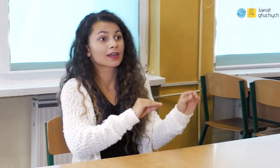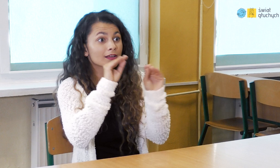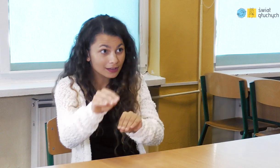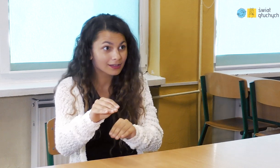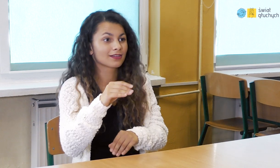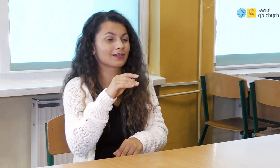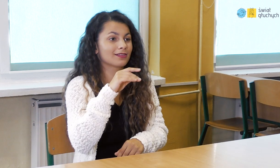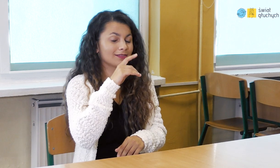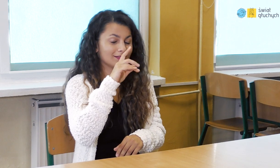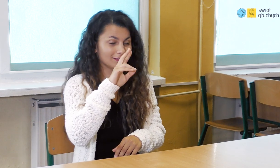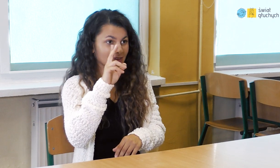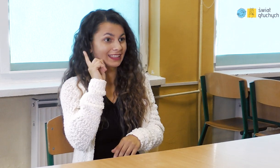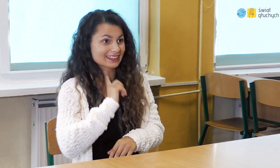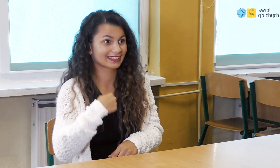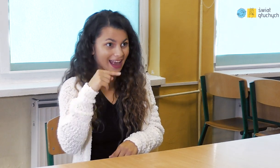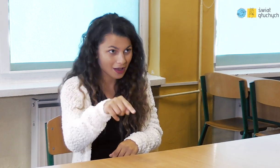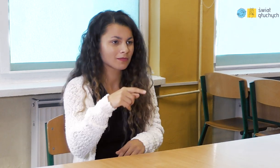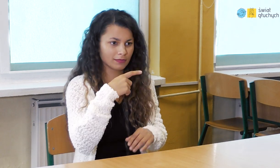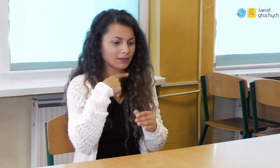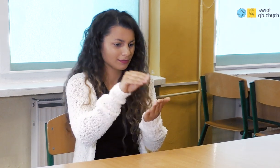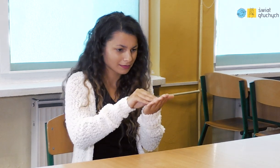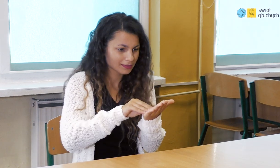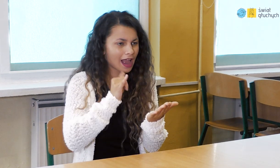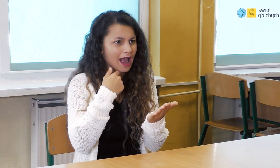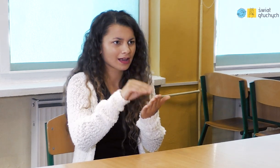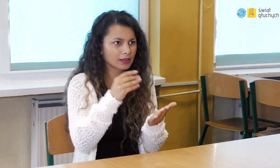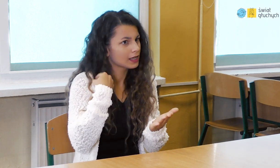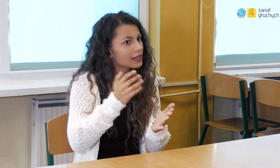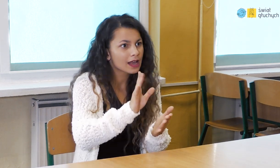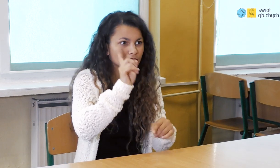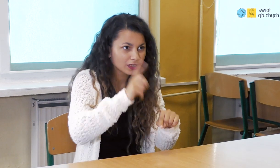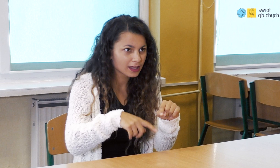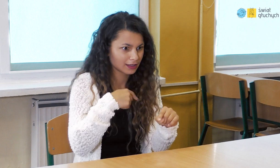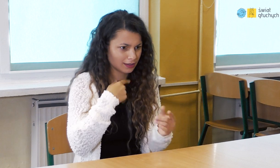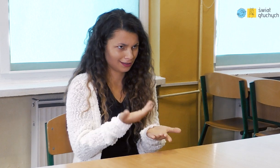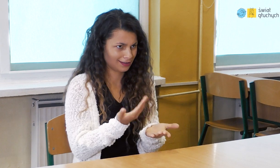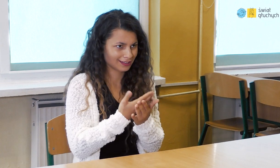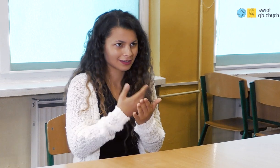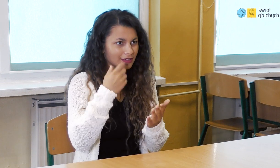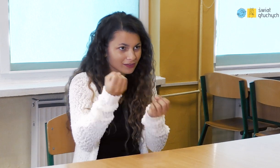Gdy przeniosłam się do liceum, okazało się, że źle piszę wypracowania.